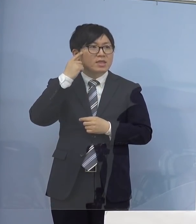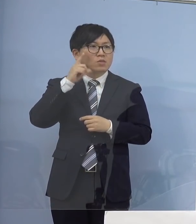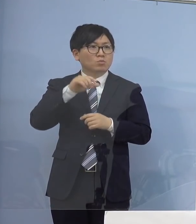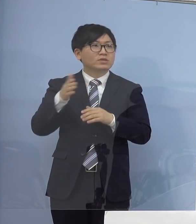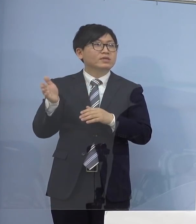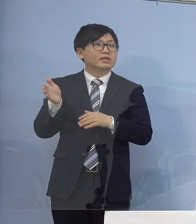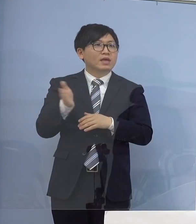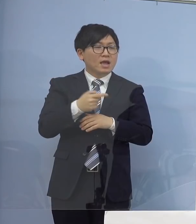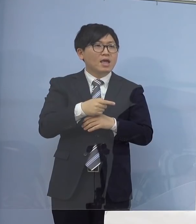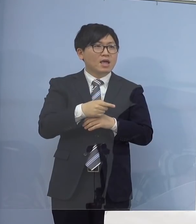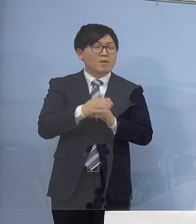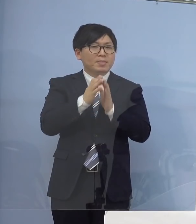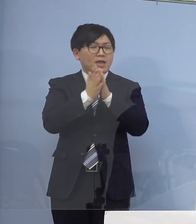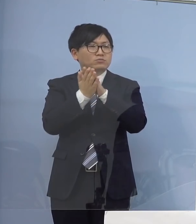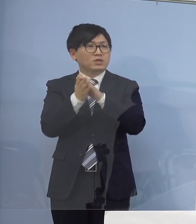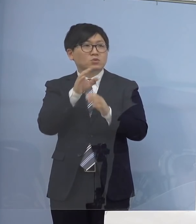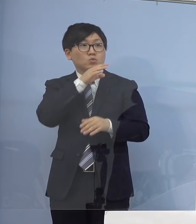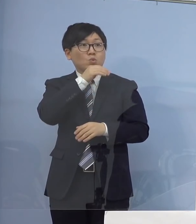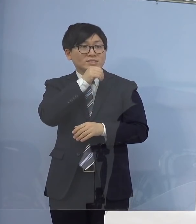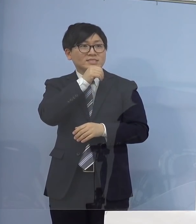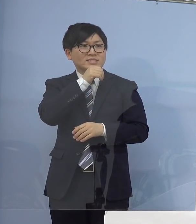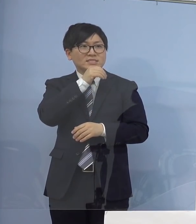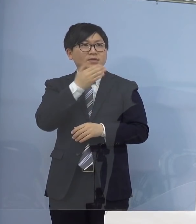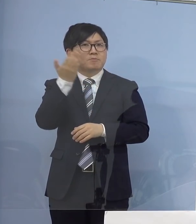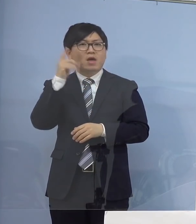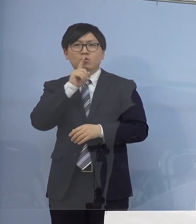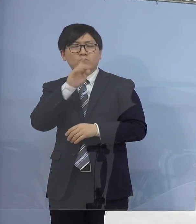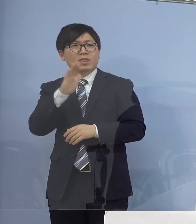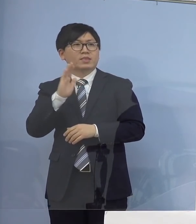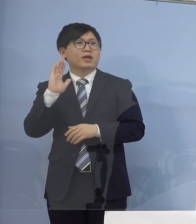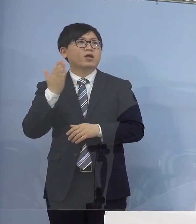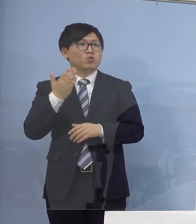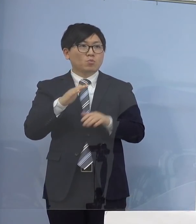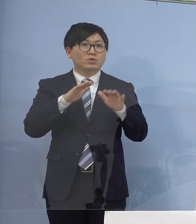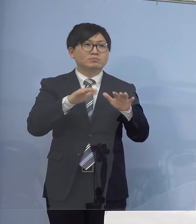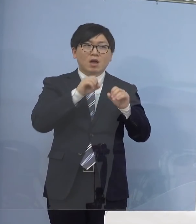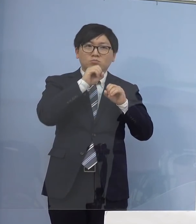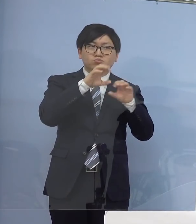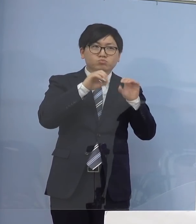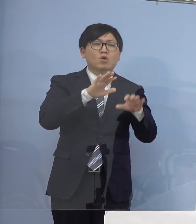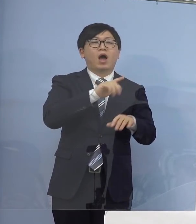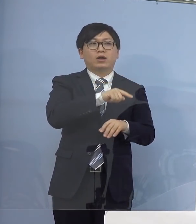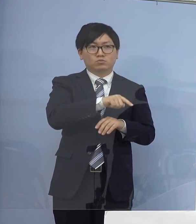いわゆる亡くなられた方の年代分布 これをお話させていただいています